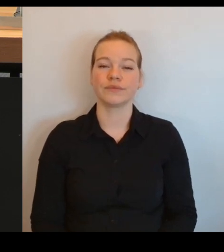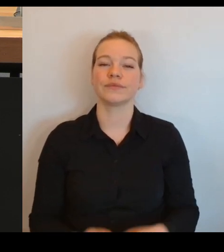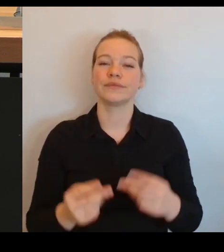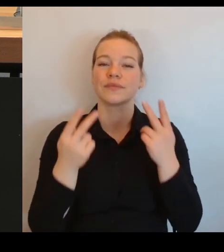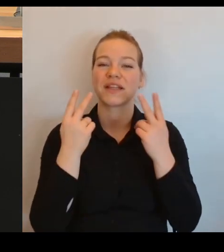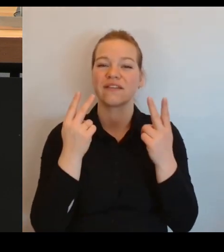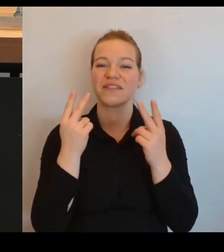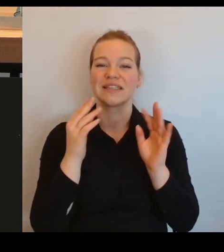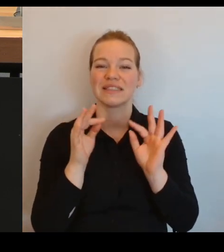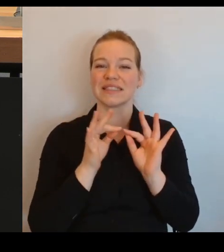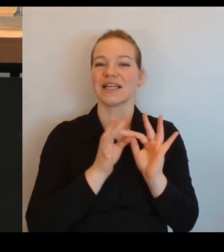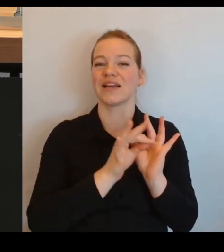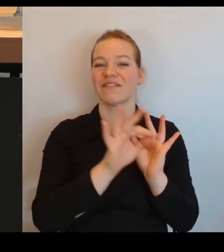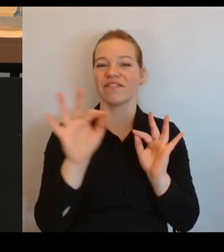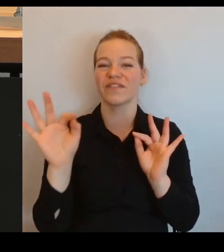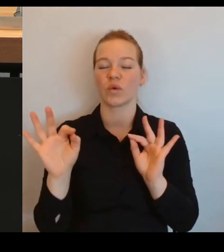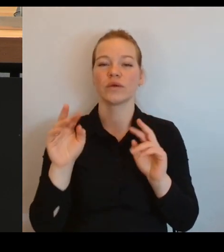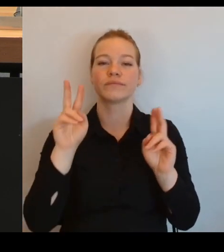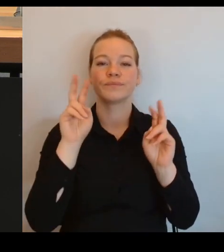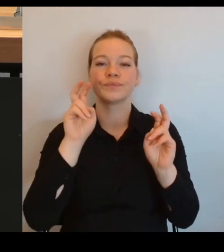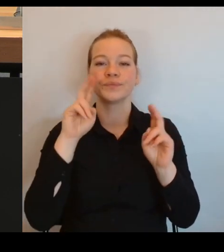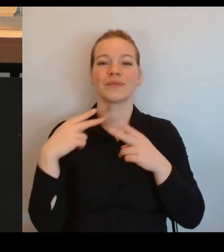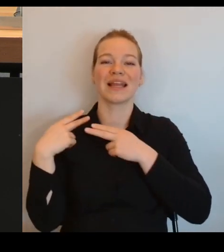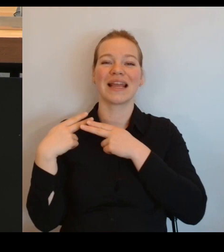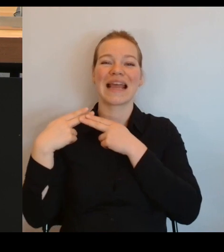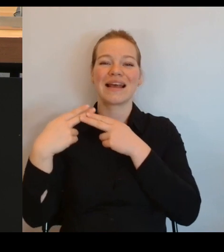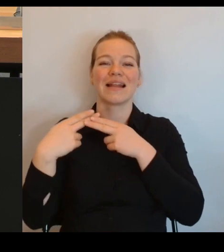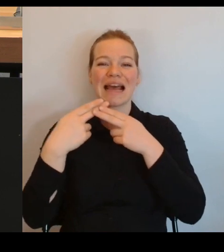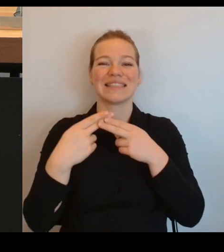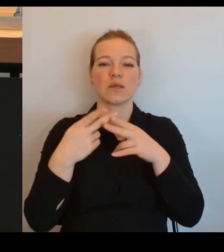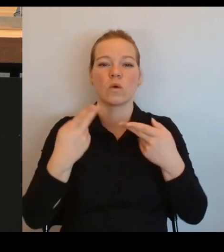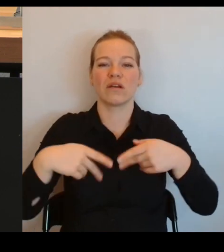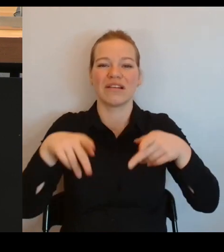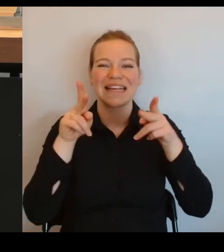Generationengerecht bedeutet, dass zukünftige Generationen selbst